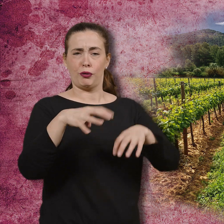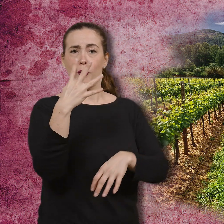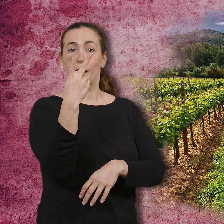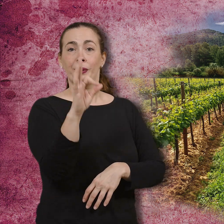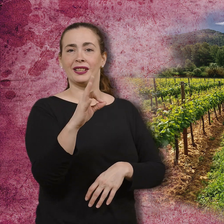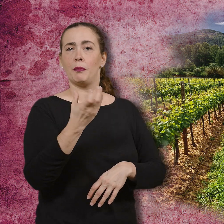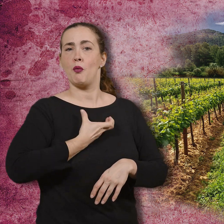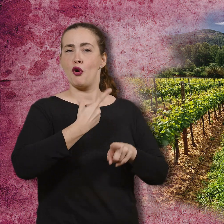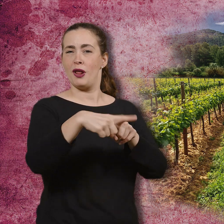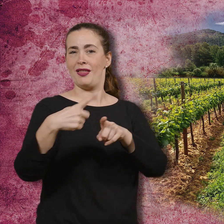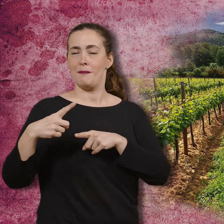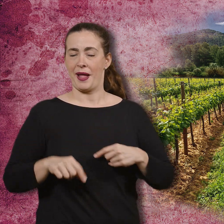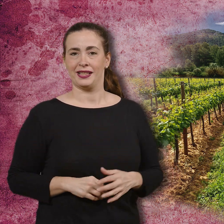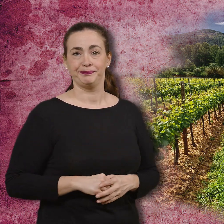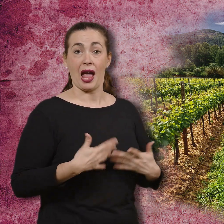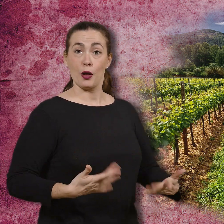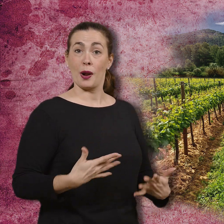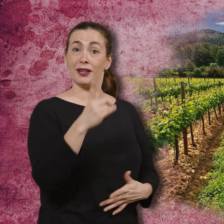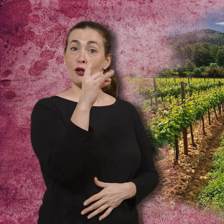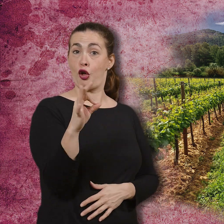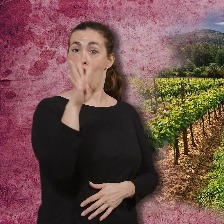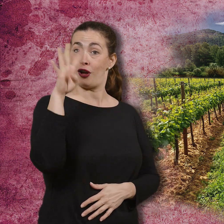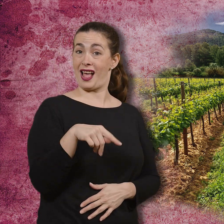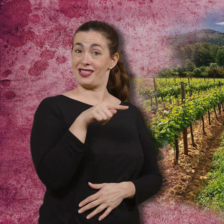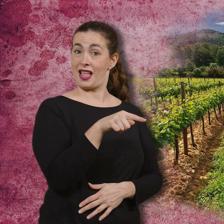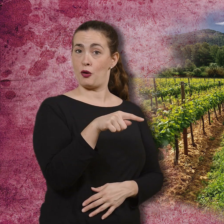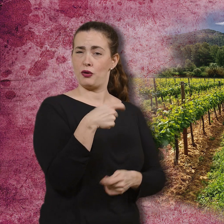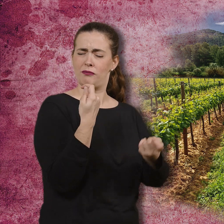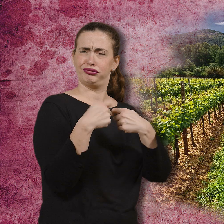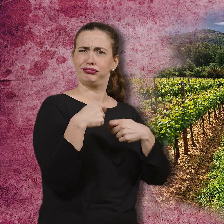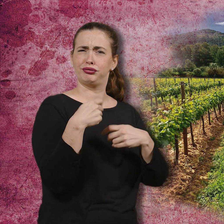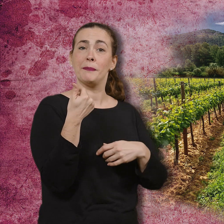s'estén per 41.000 ha i 420 termes municipals.